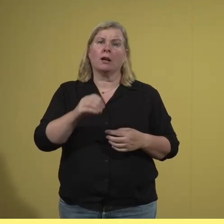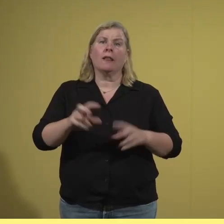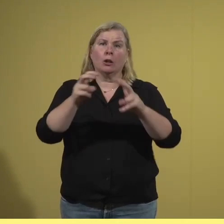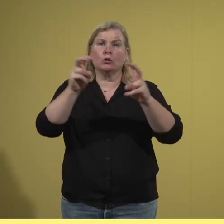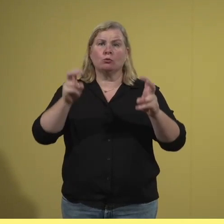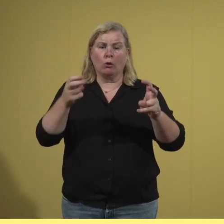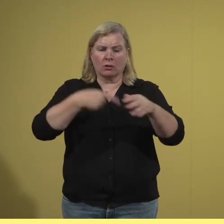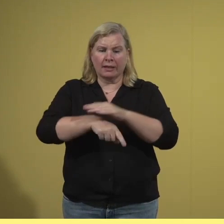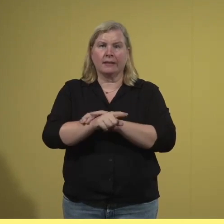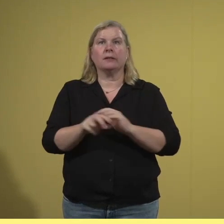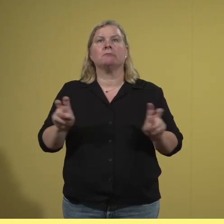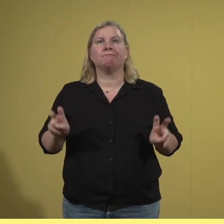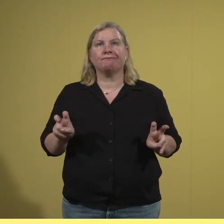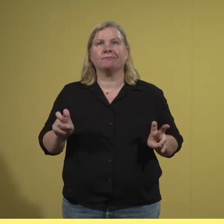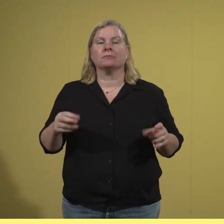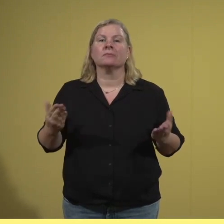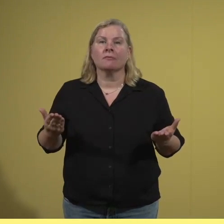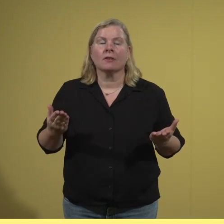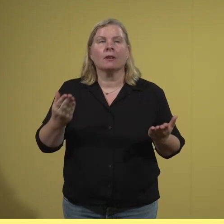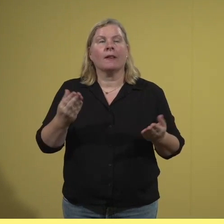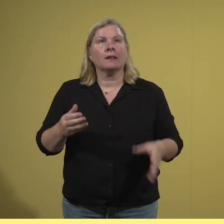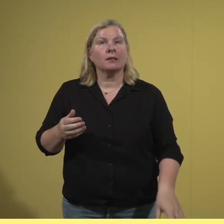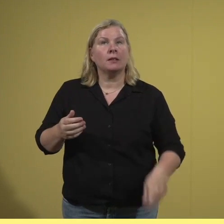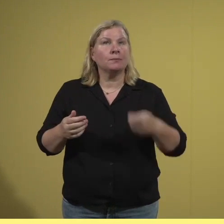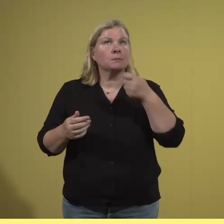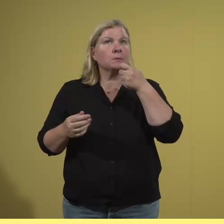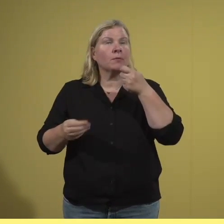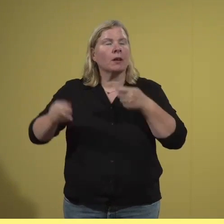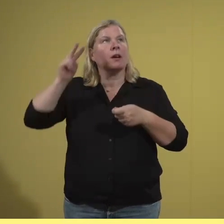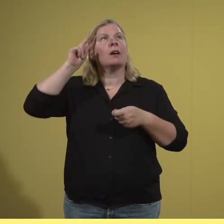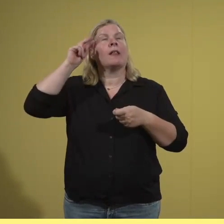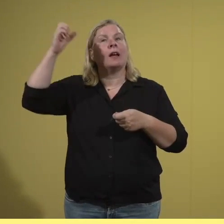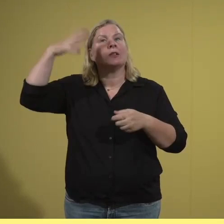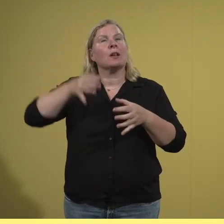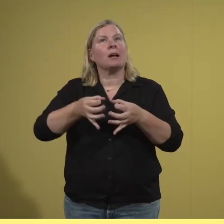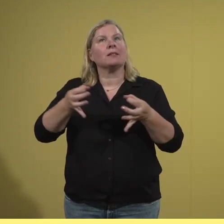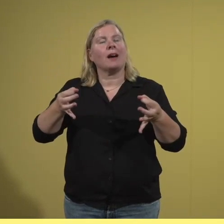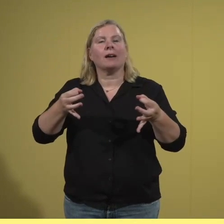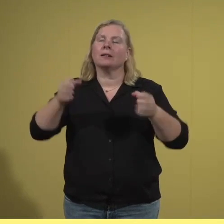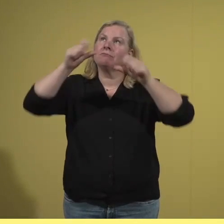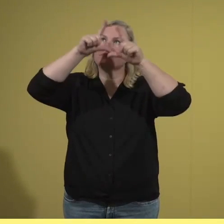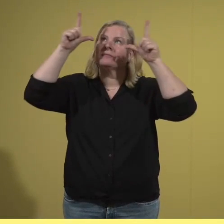und wir drin sitzen müssen, dann ist ja die Erinnerung an Sommertage- Auf jeden Fall immer was Schönes.